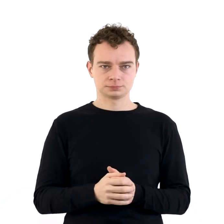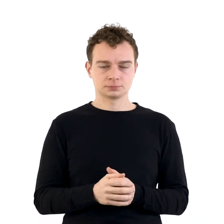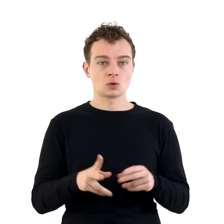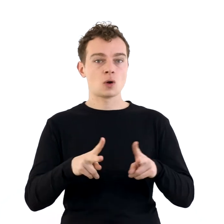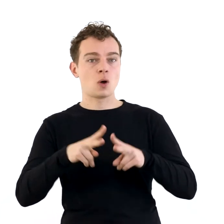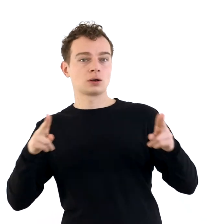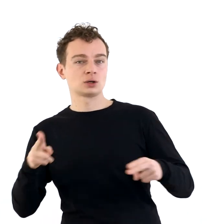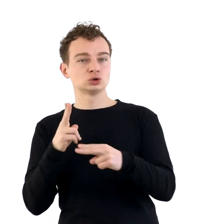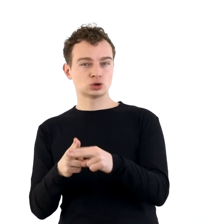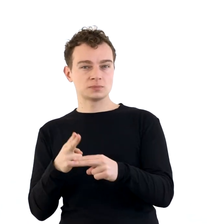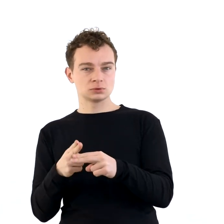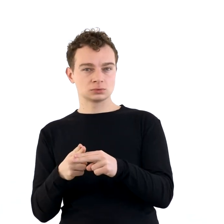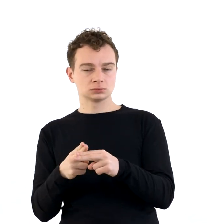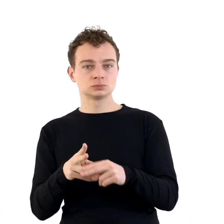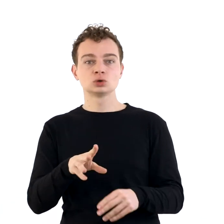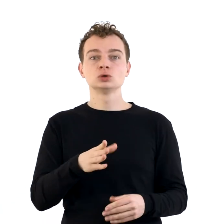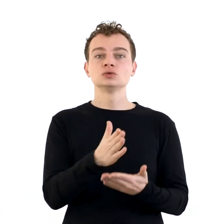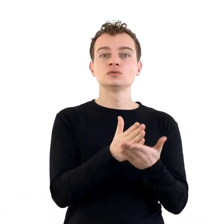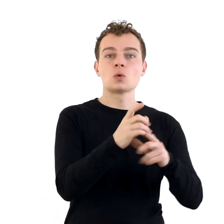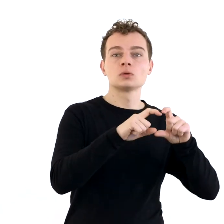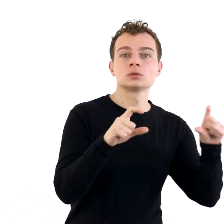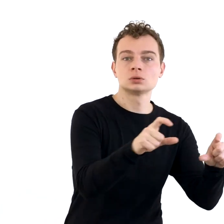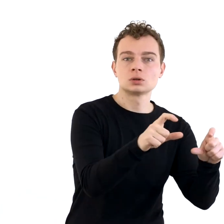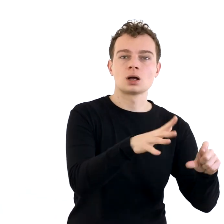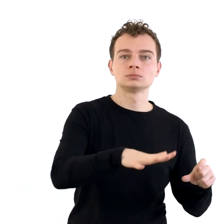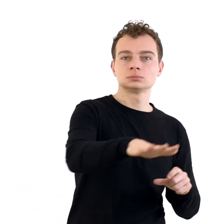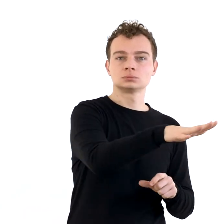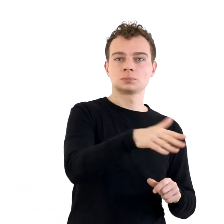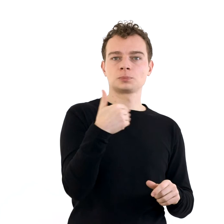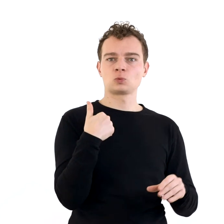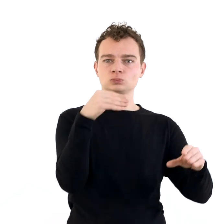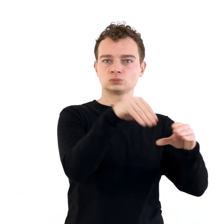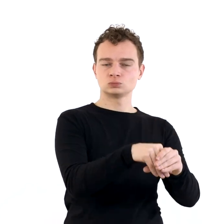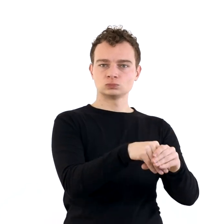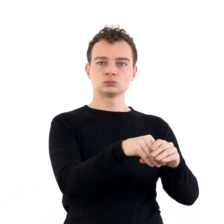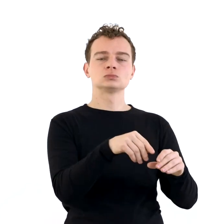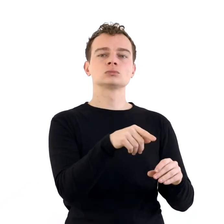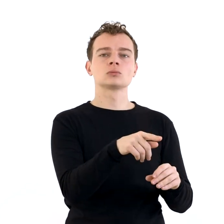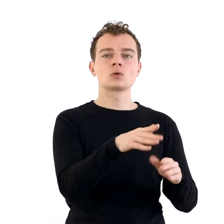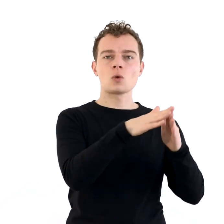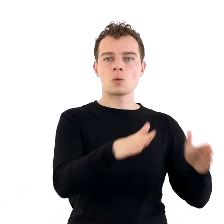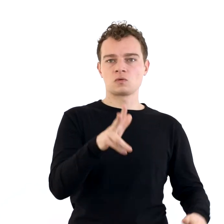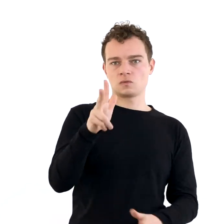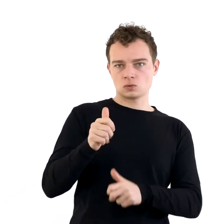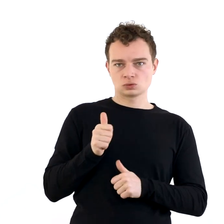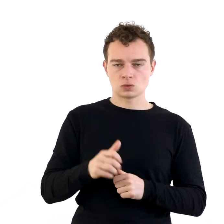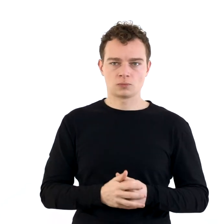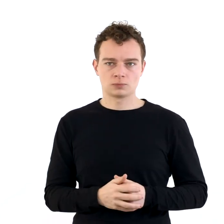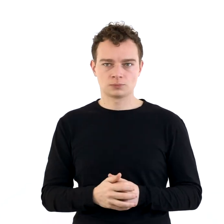W czasach rzymskich na terenie świątyni mieścił się obóz wojskowy.